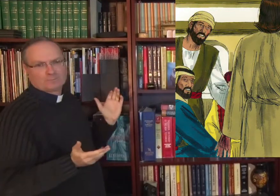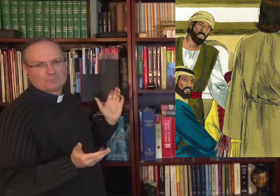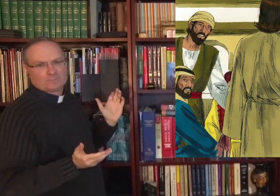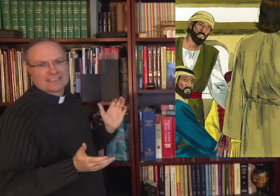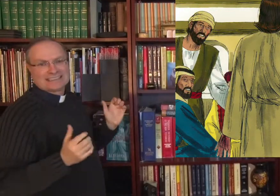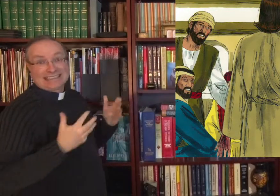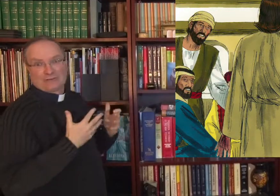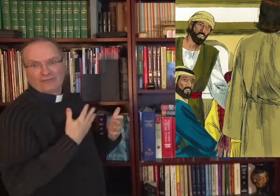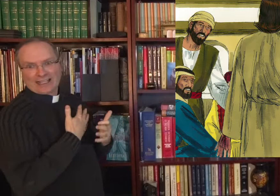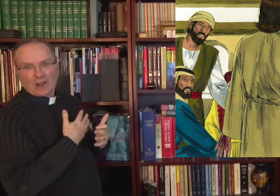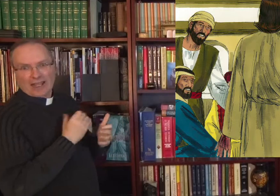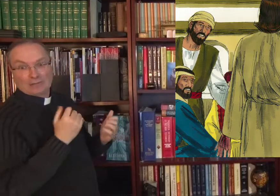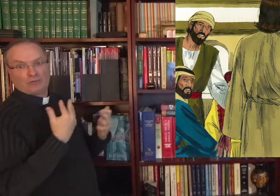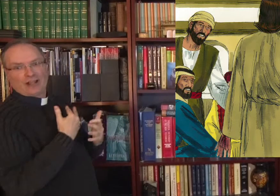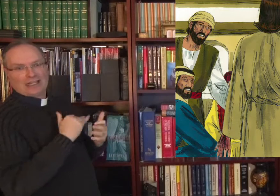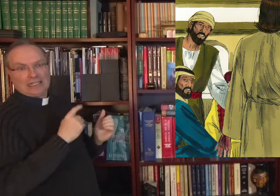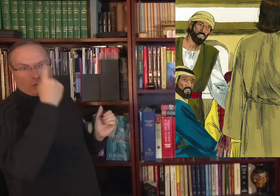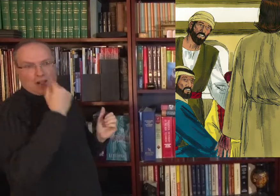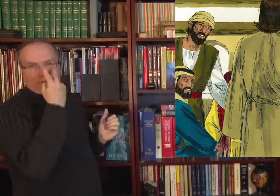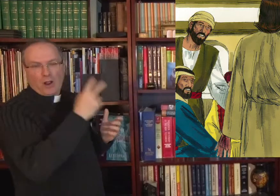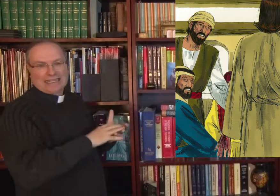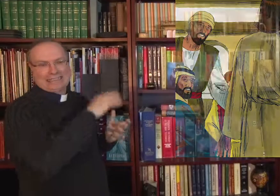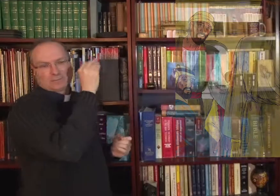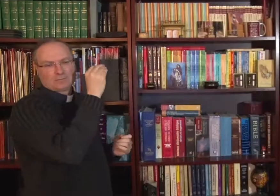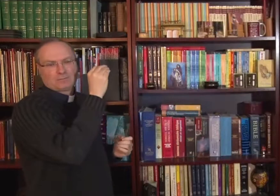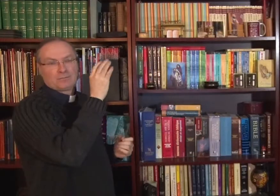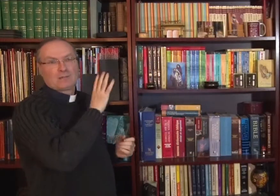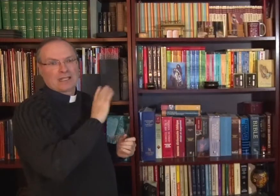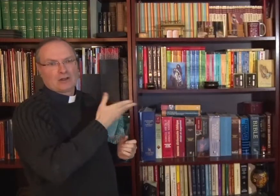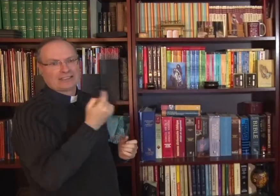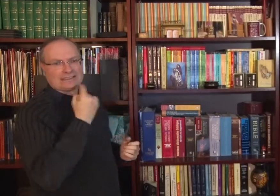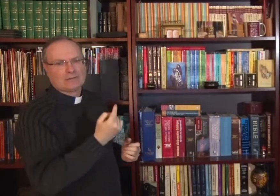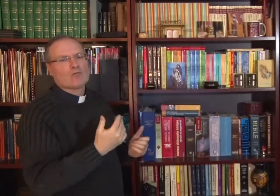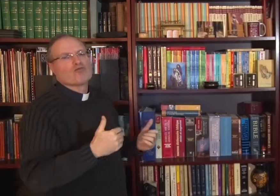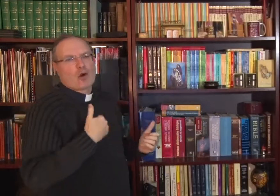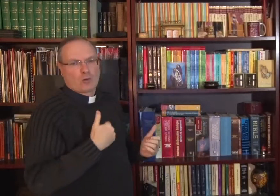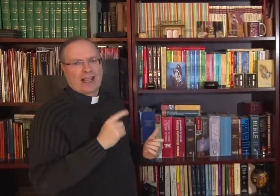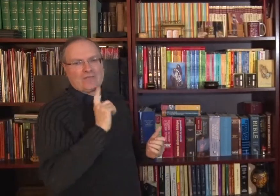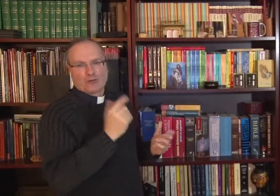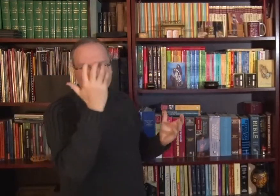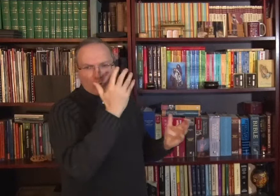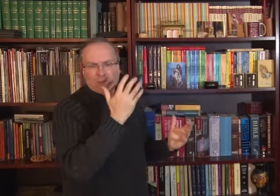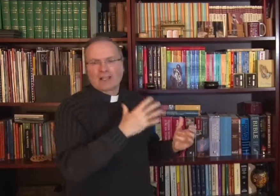Saisis de frayeur et d’épouvante, ils croyaient voir un esprit, mais il leur dit: «Pourquoi êtes-vous troublés